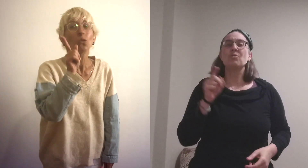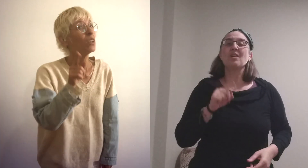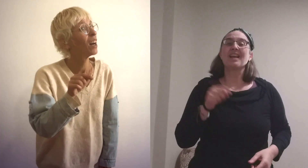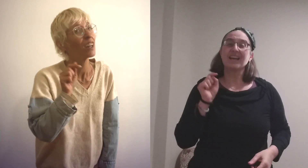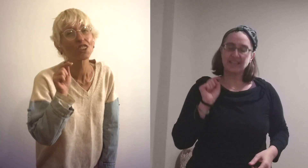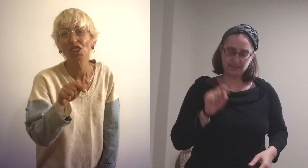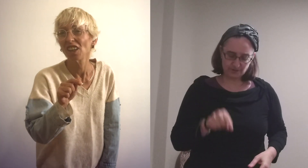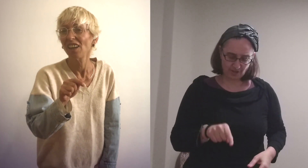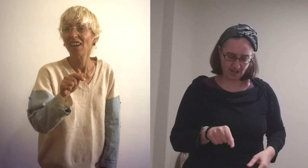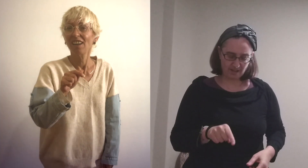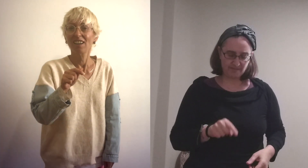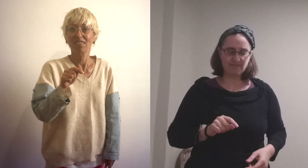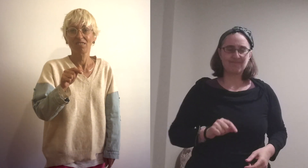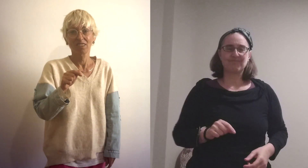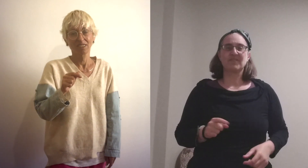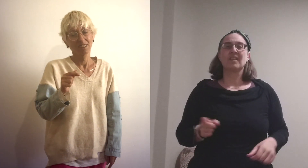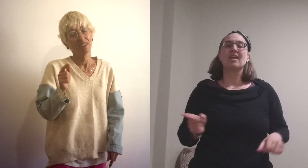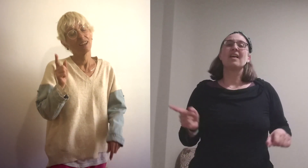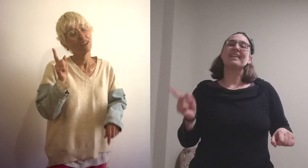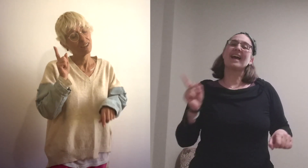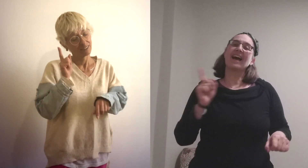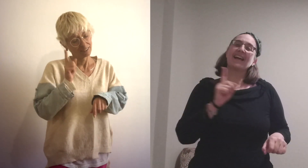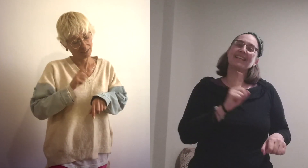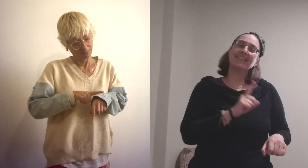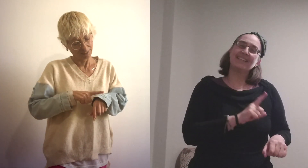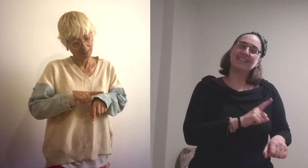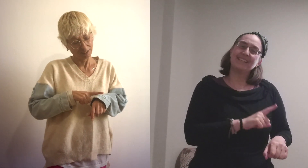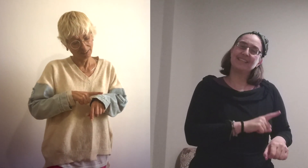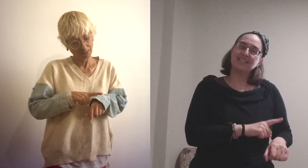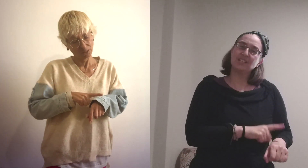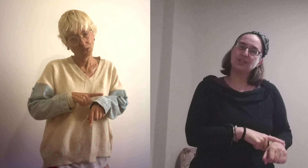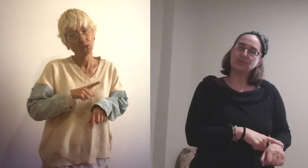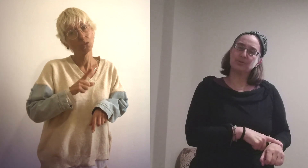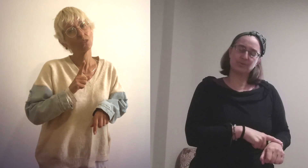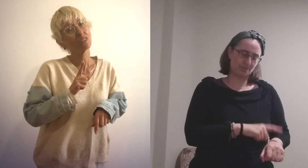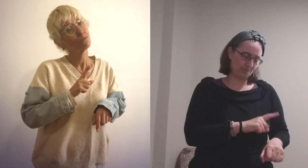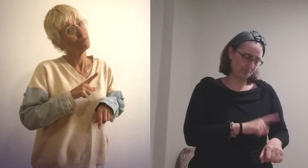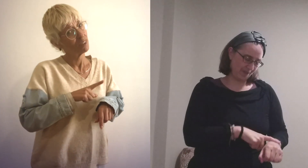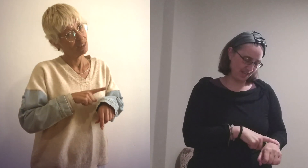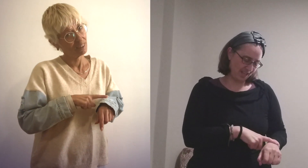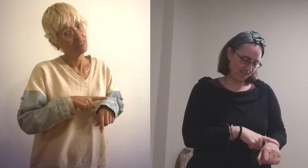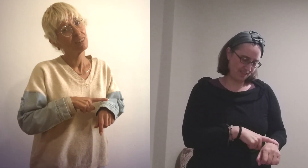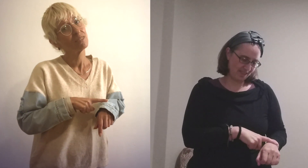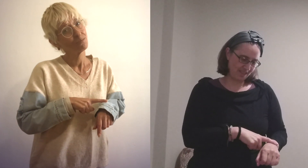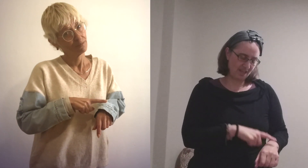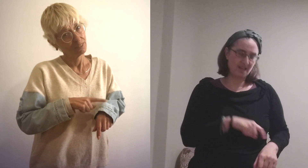אולי עכשיו יגיעו זמן